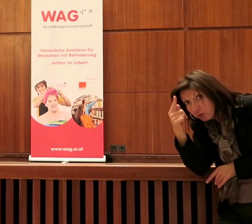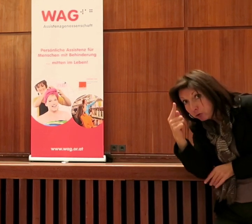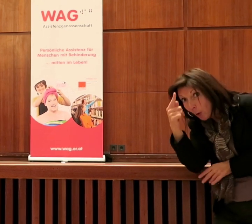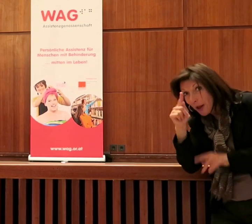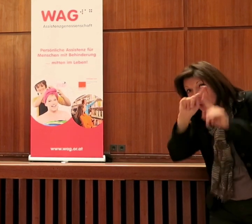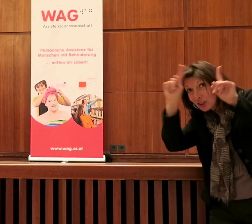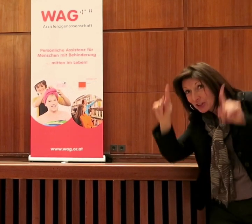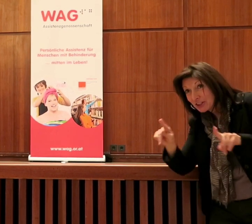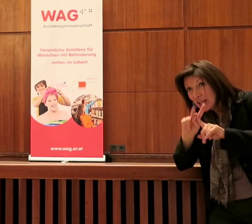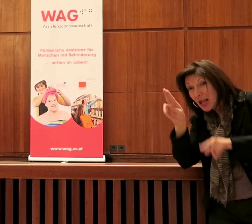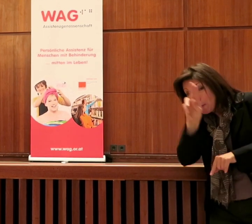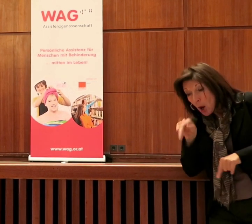musst du rechts abbiegen!"